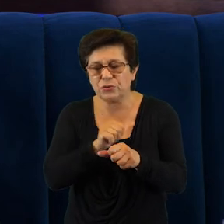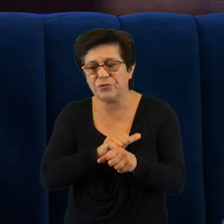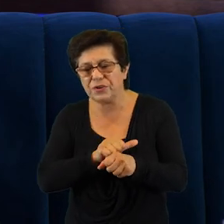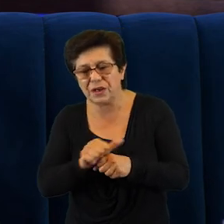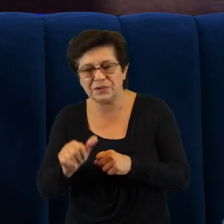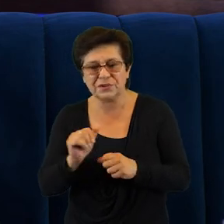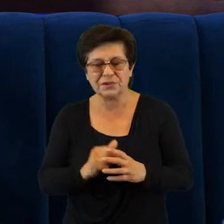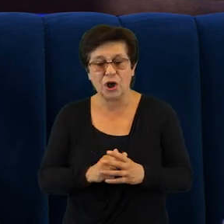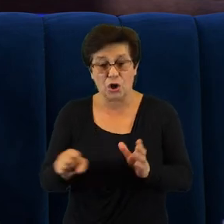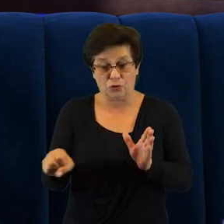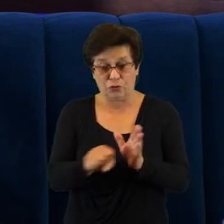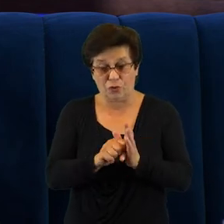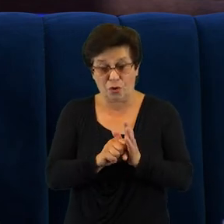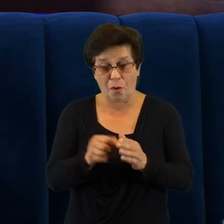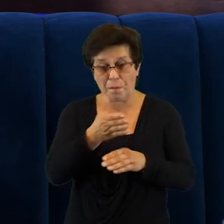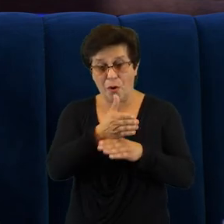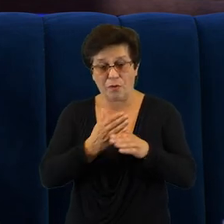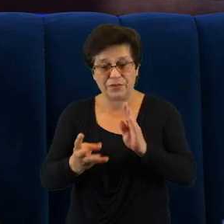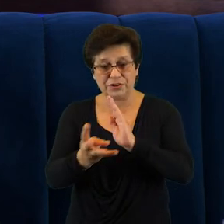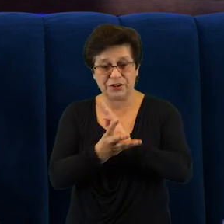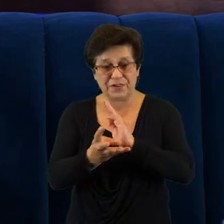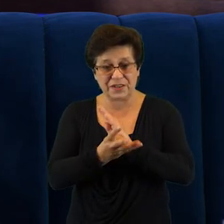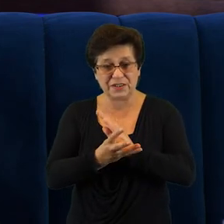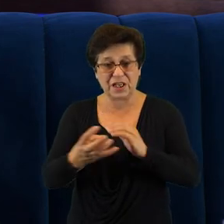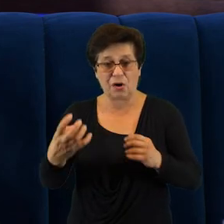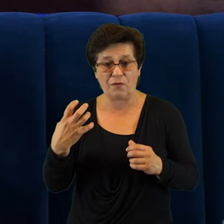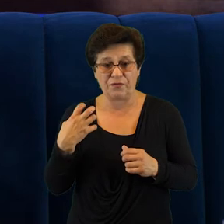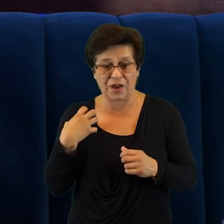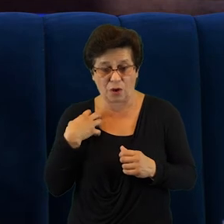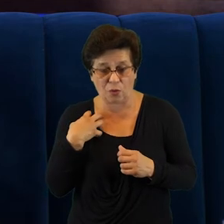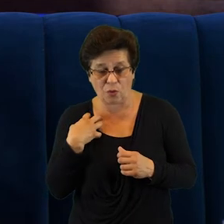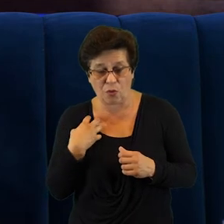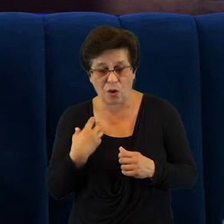do połowy XIX wieku właściwie nie istniała świecka literatura żydowska.